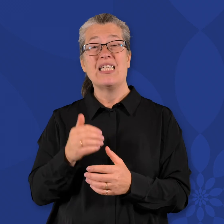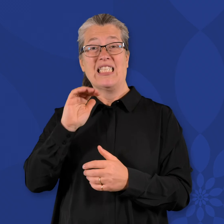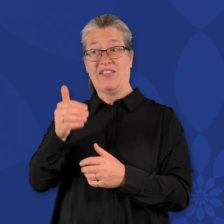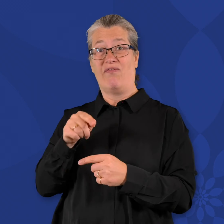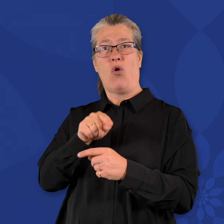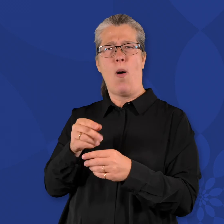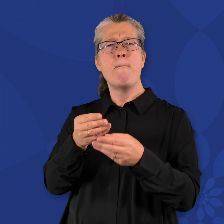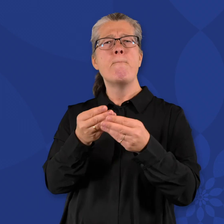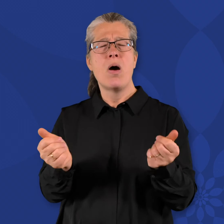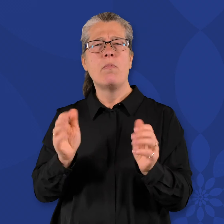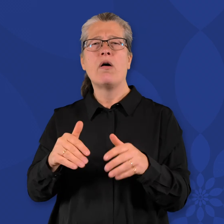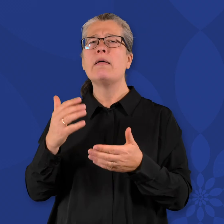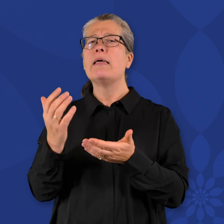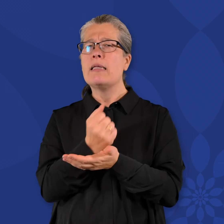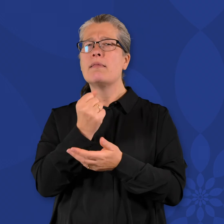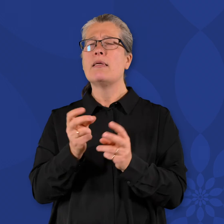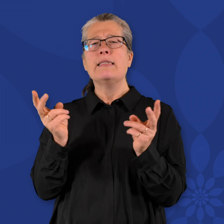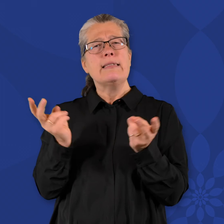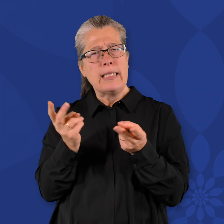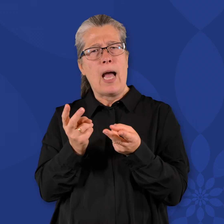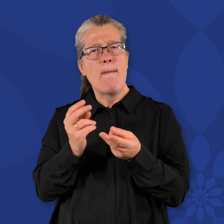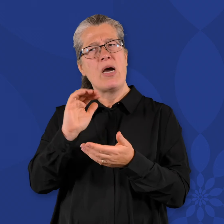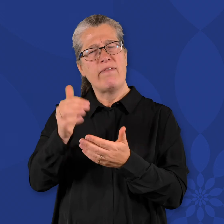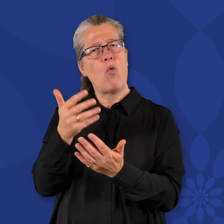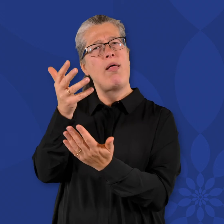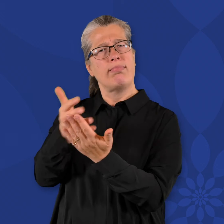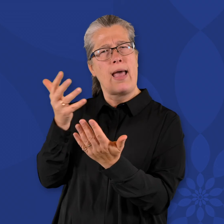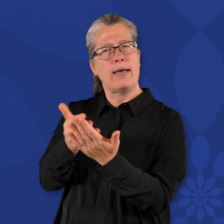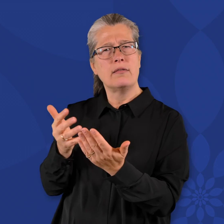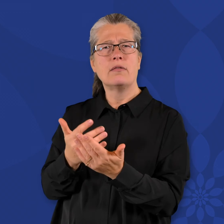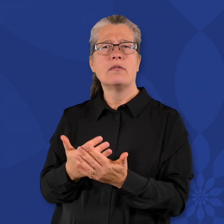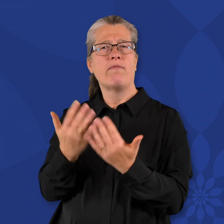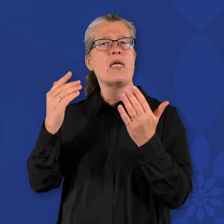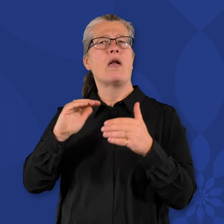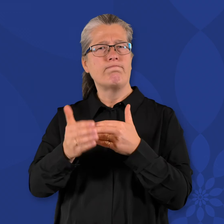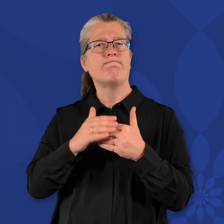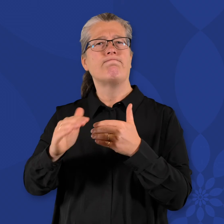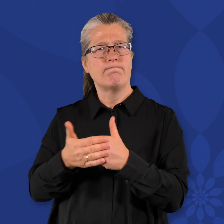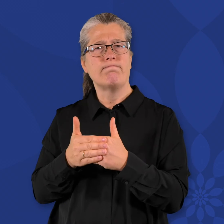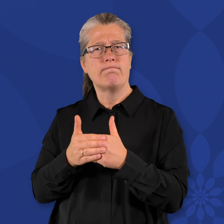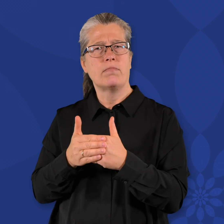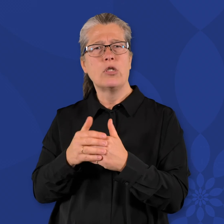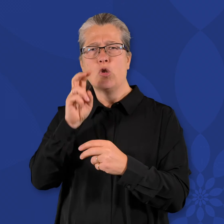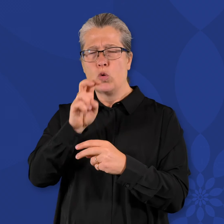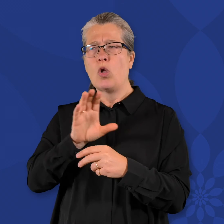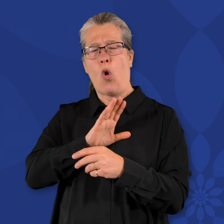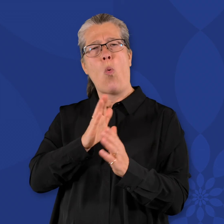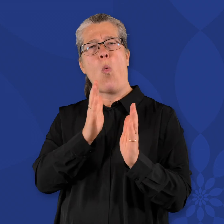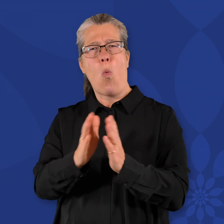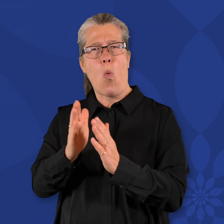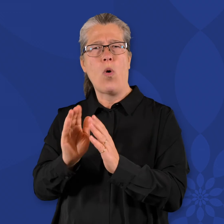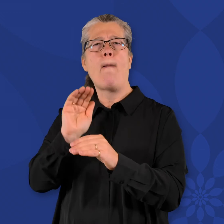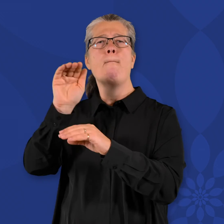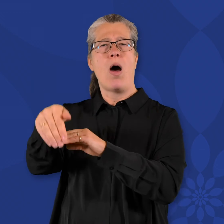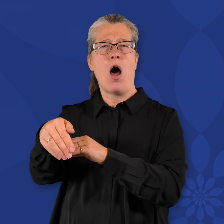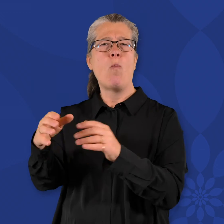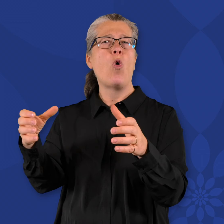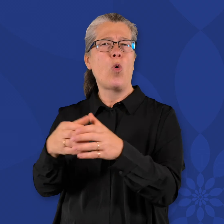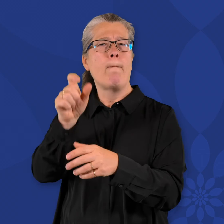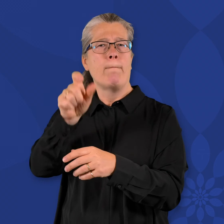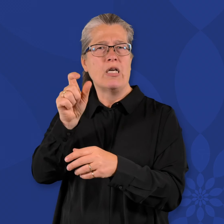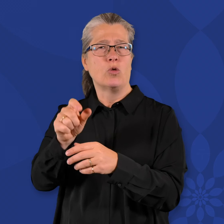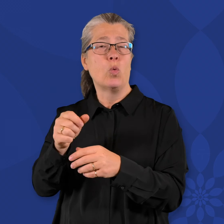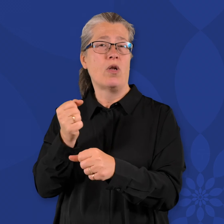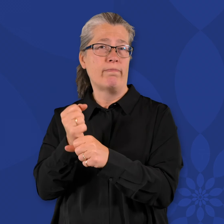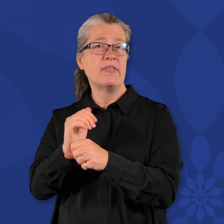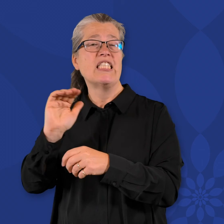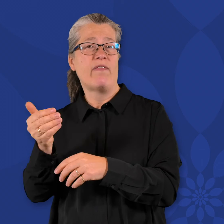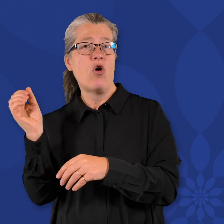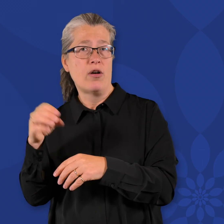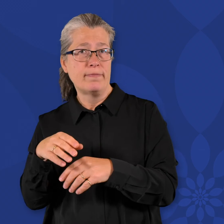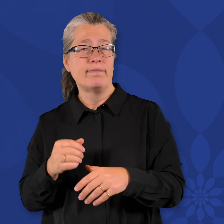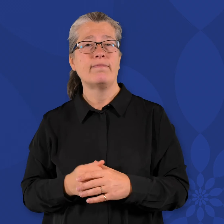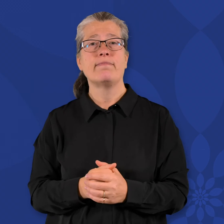I materialet förekom samordnad respons (samma utlåtande i flera yttranden).